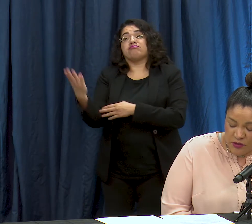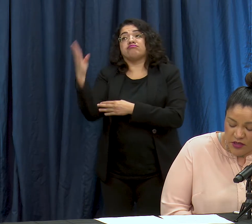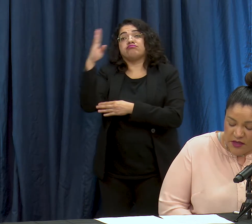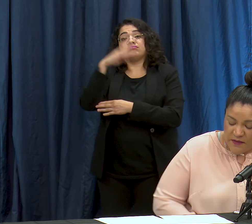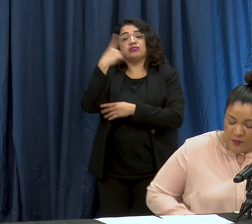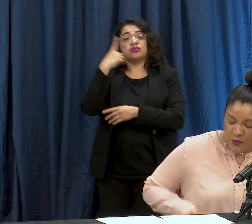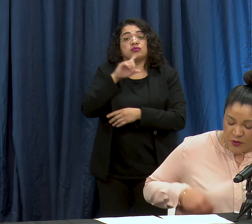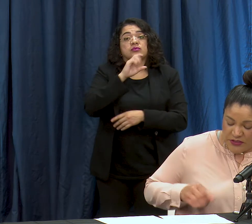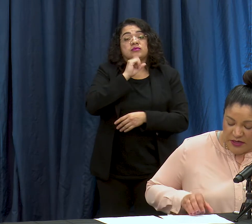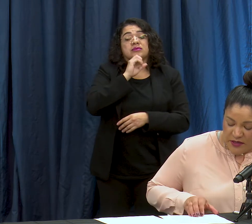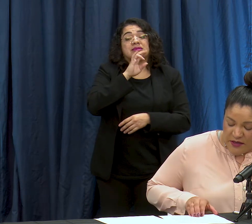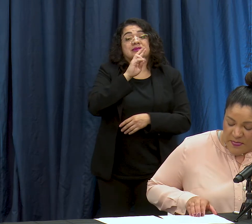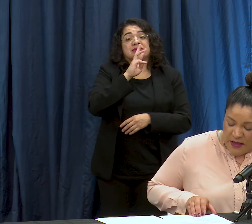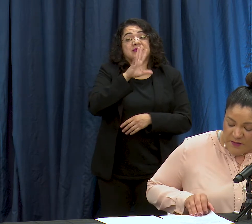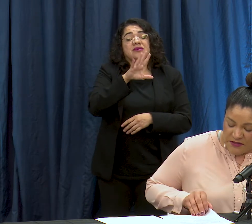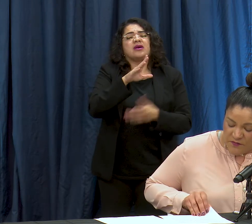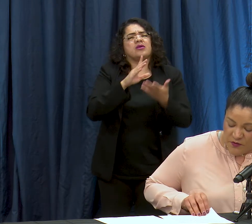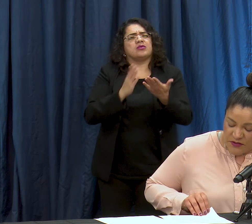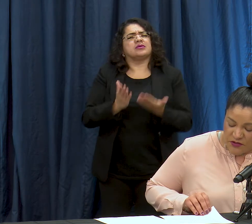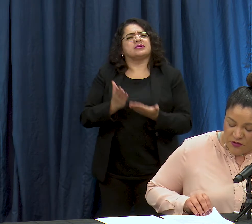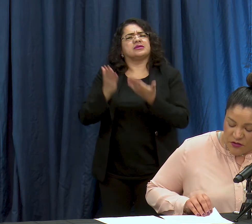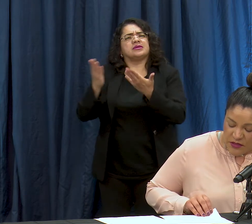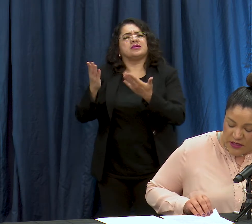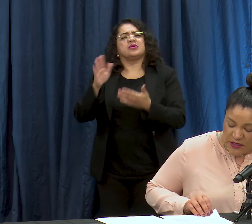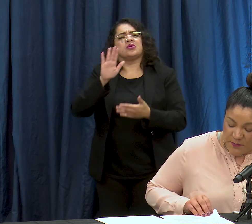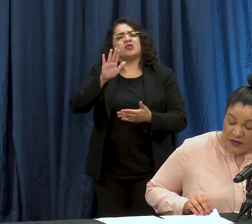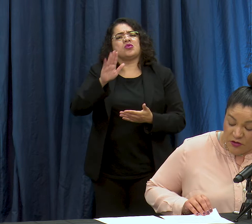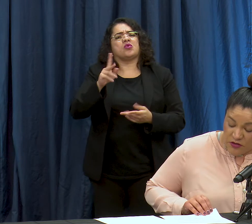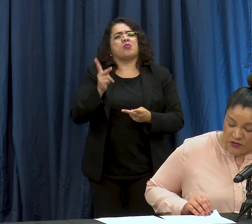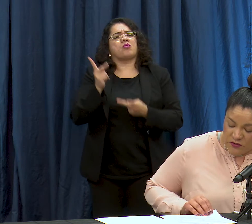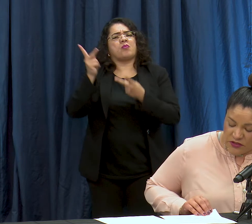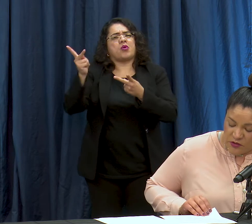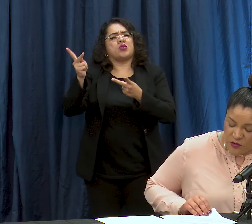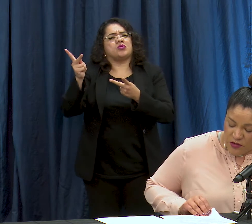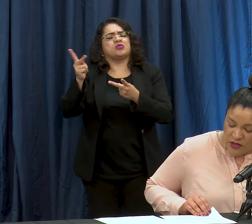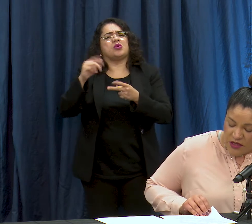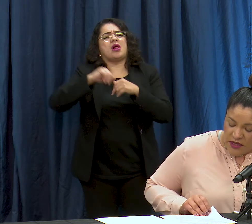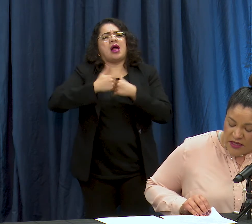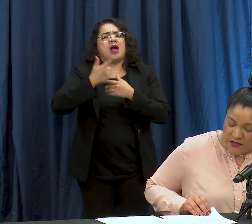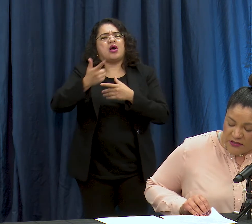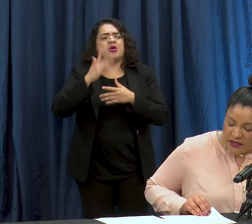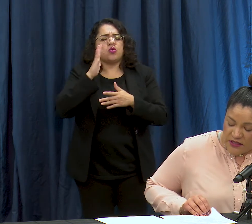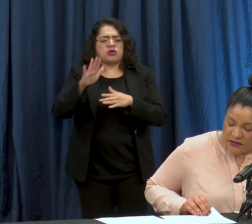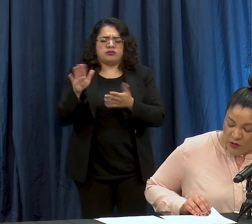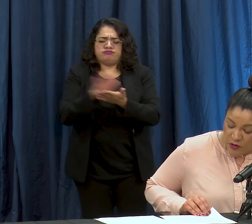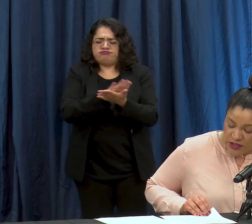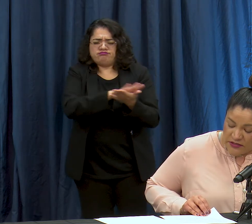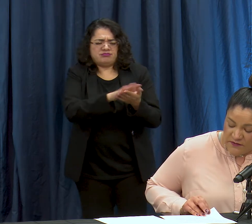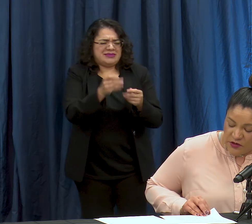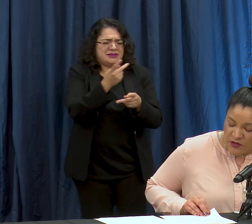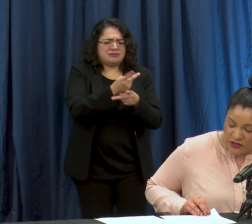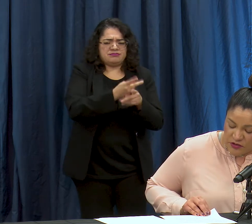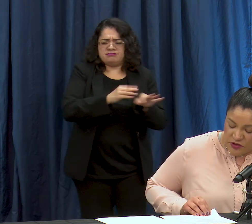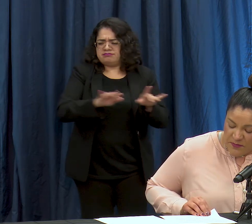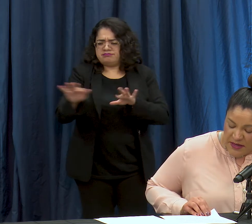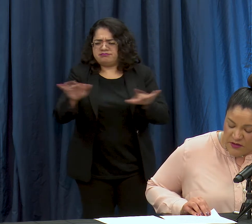de propuesta a más información y el período de salsa tune eh o de maio